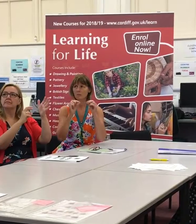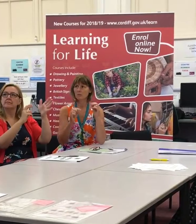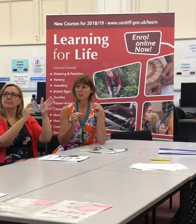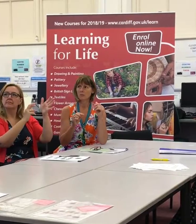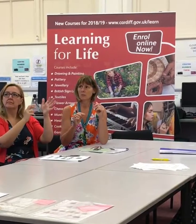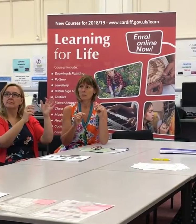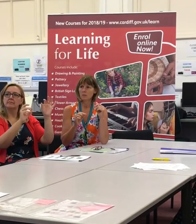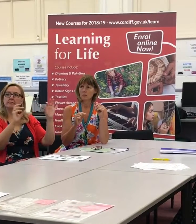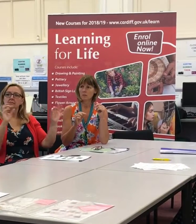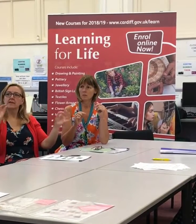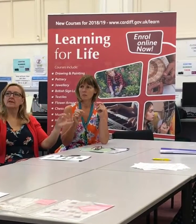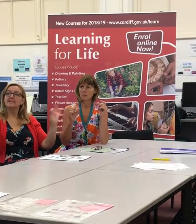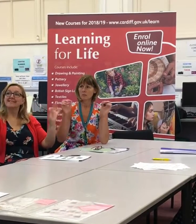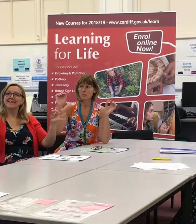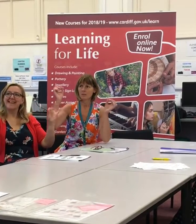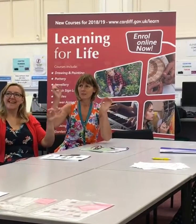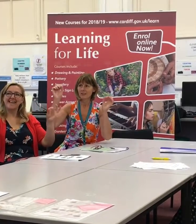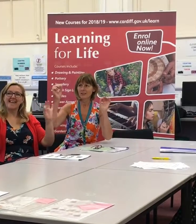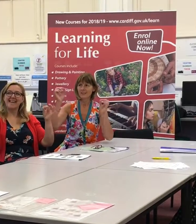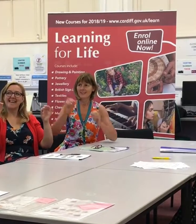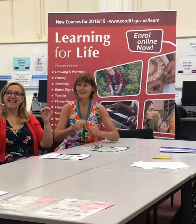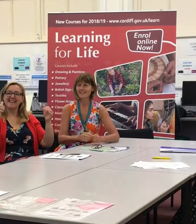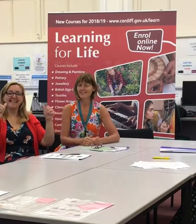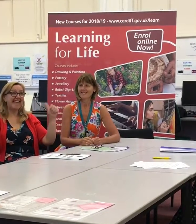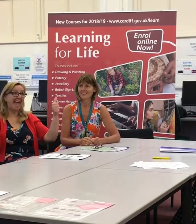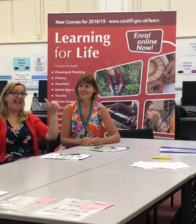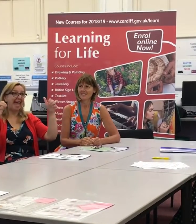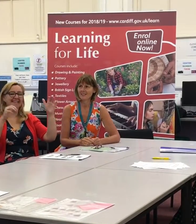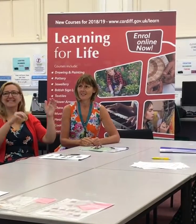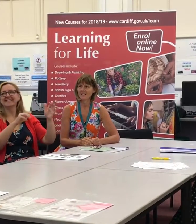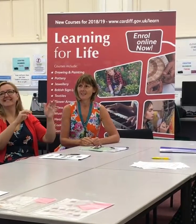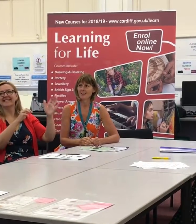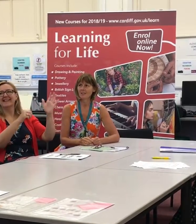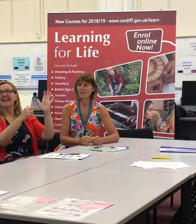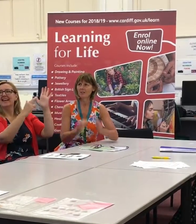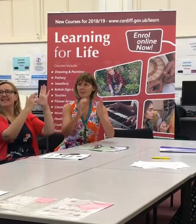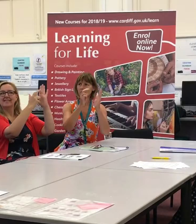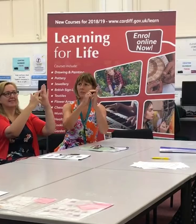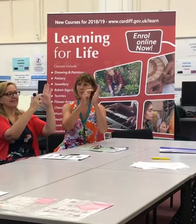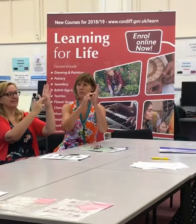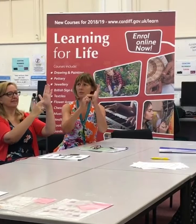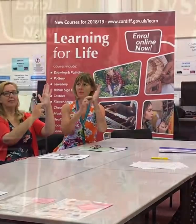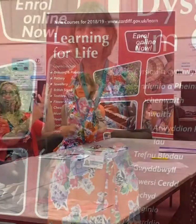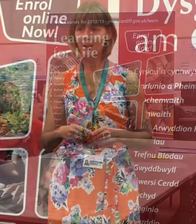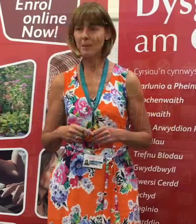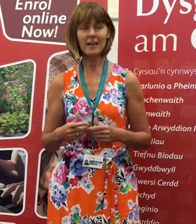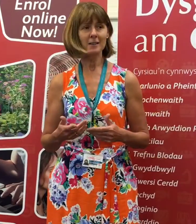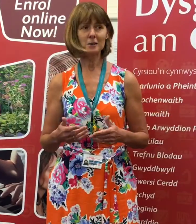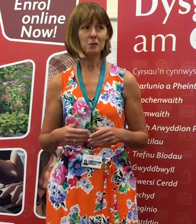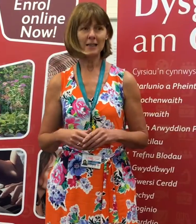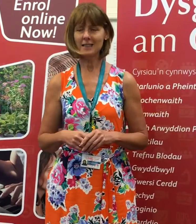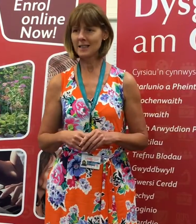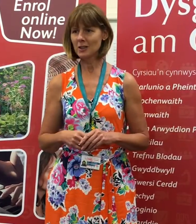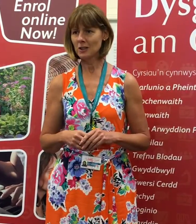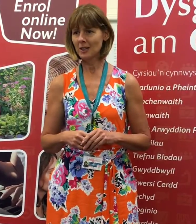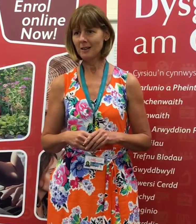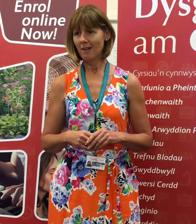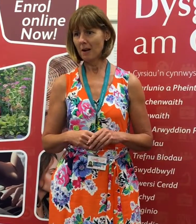It just brightens their day to see the difference because somebody has made an effort with them. Mae’n dod â gwên i’w hwyneb weld y gwahaniaeth am fod rhywun wedi gwneud ymdrech â nhw. Eleanor is a great teacher Mae Eleanor yn athrawes wych